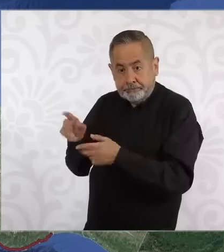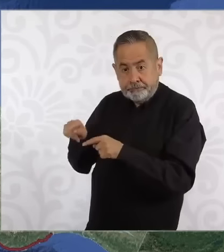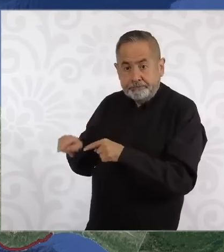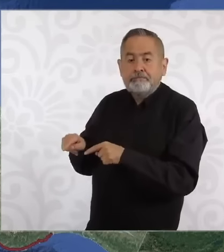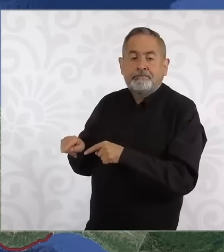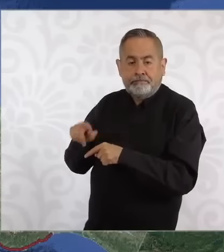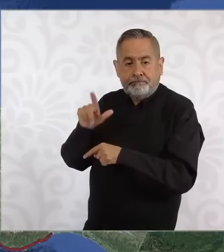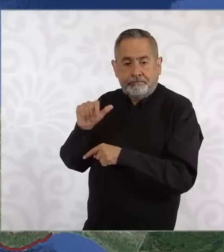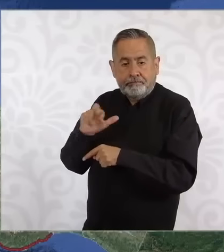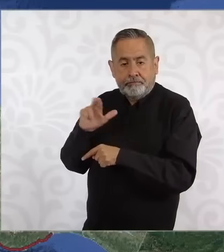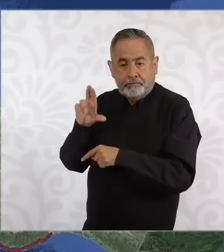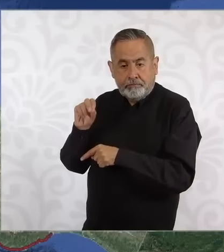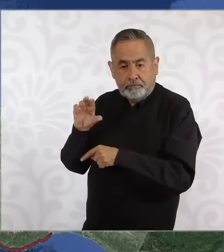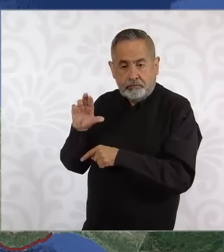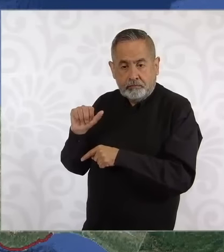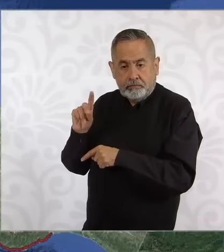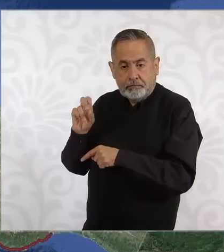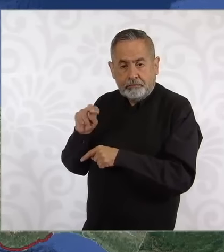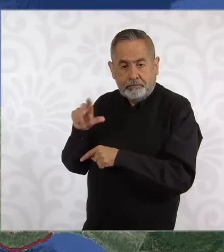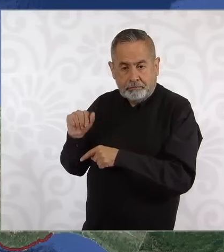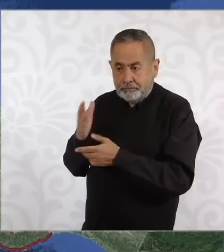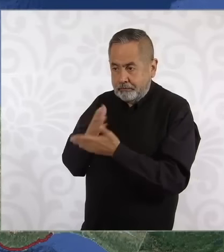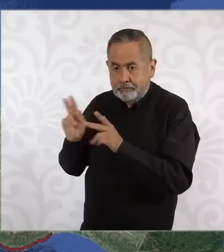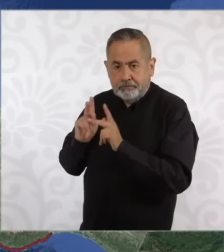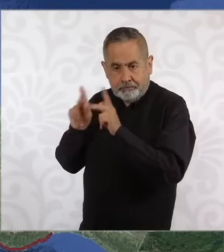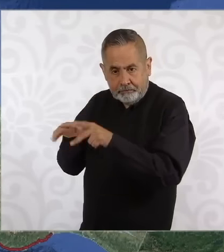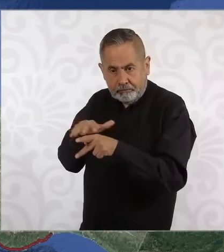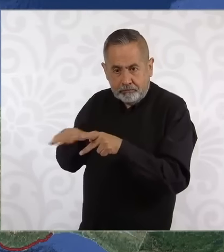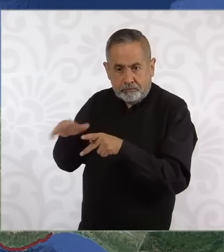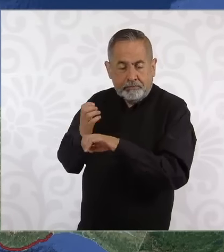ni todos los puentes que se han reconstruido, ni todo lo del oriente de Estado de México, que son